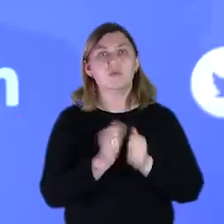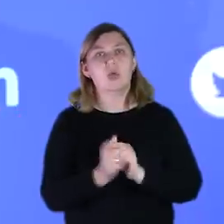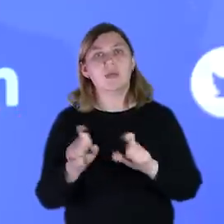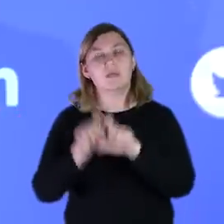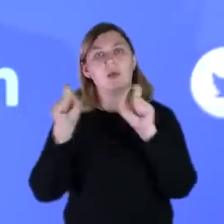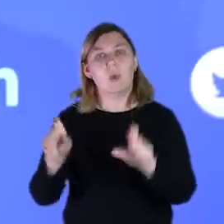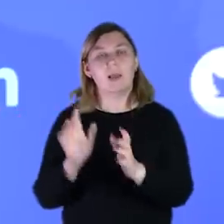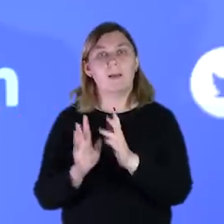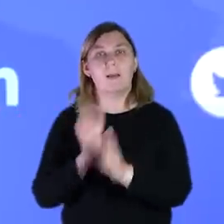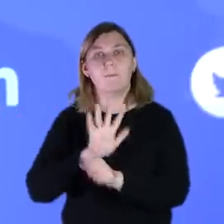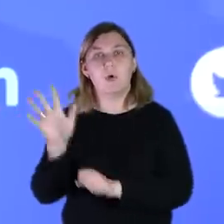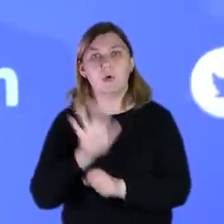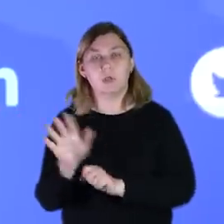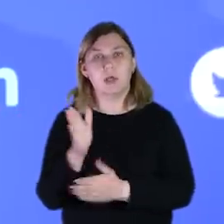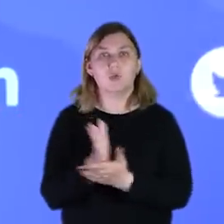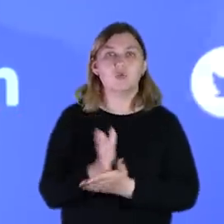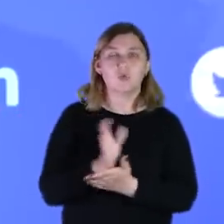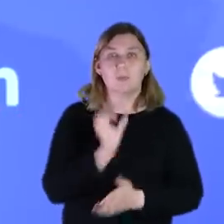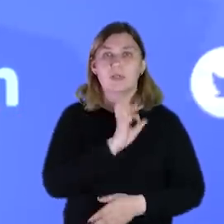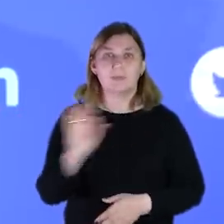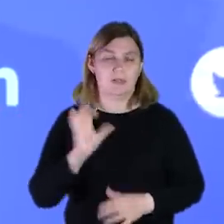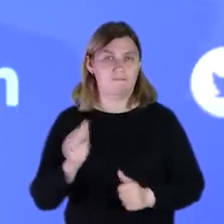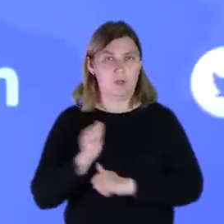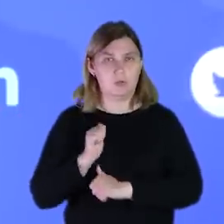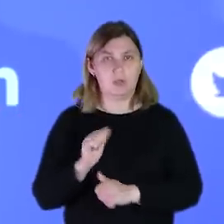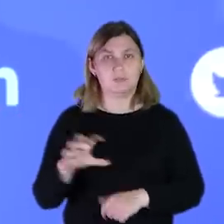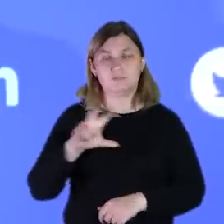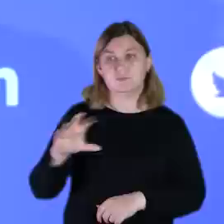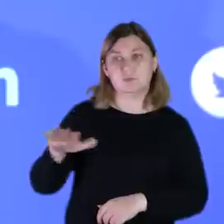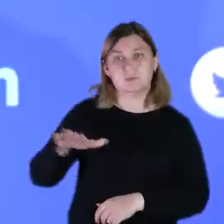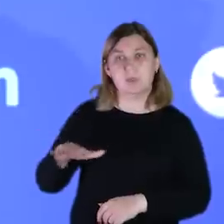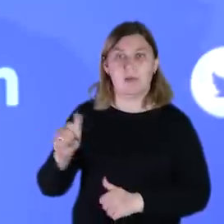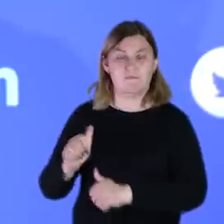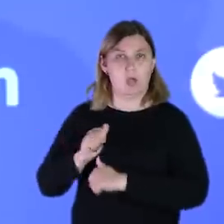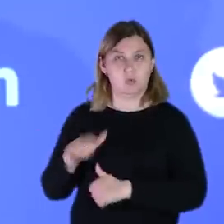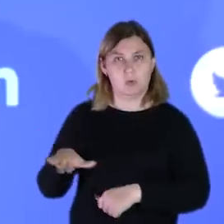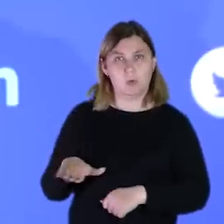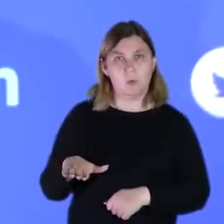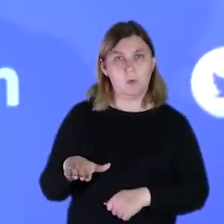produkcyjnego służby specjalnej wojskowej, czy okolice jednostki wojskowej,